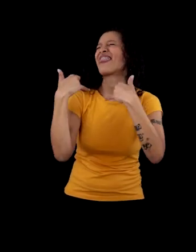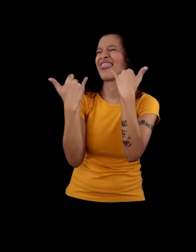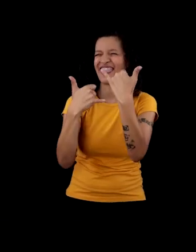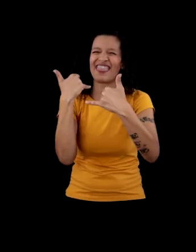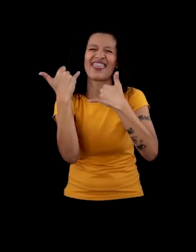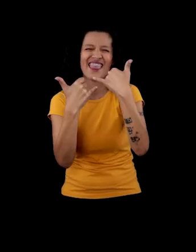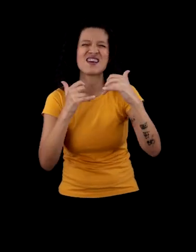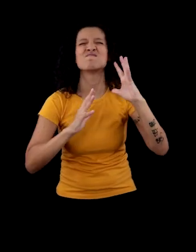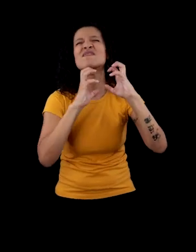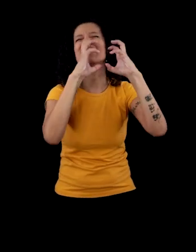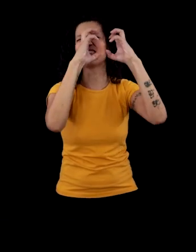Primeiro a gente briga.